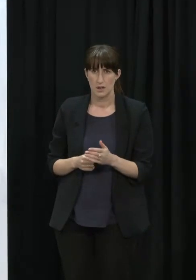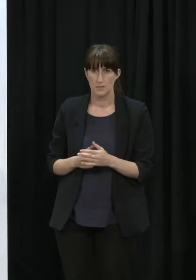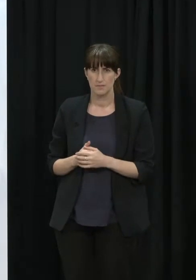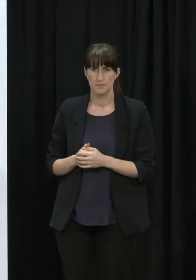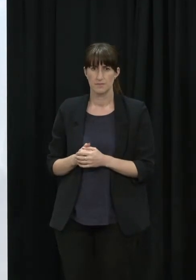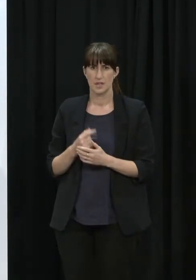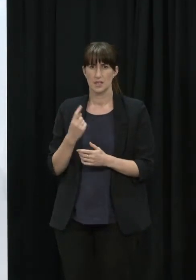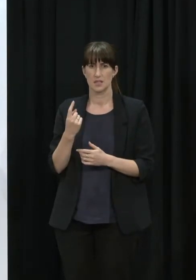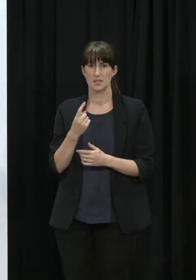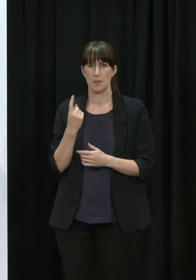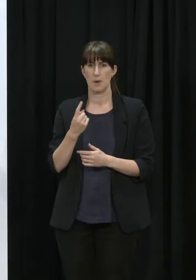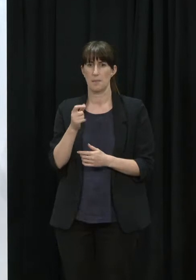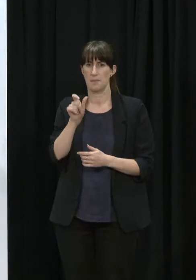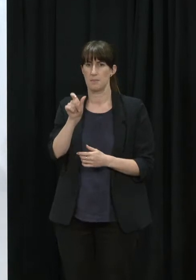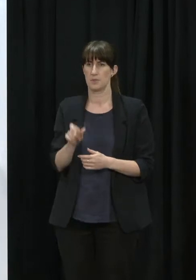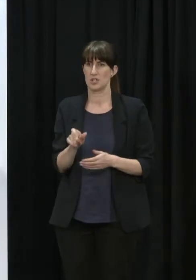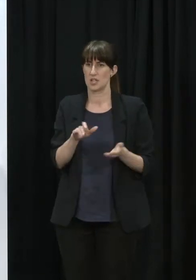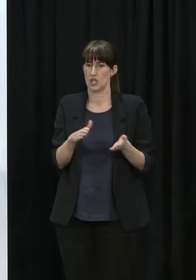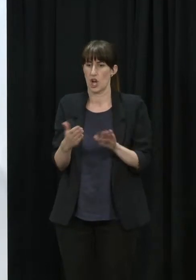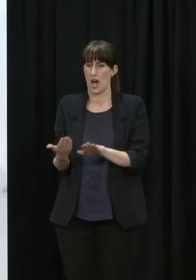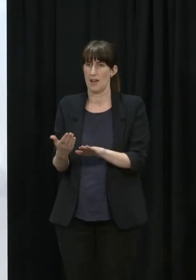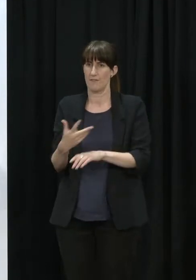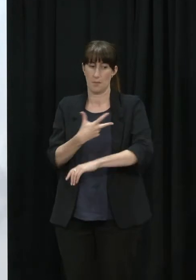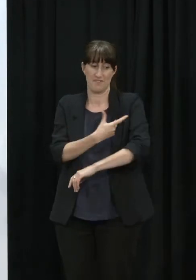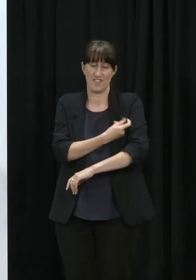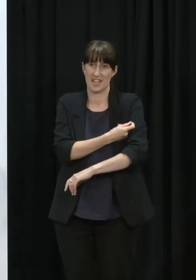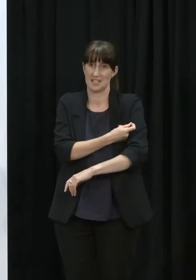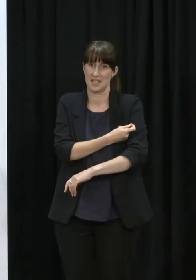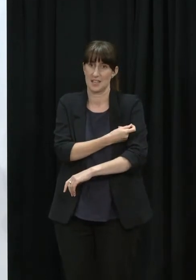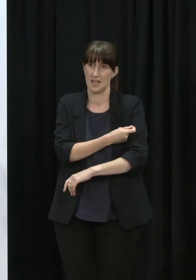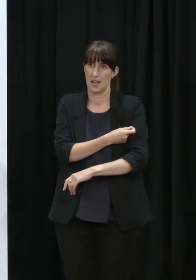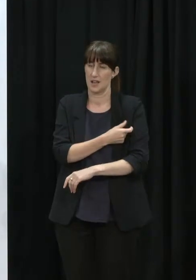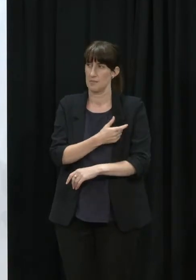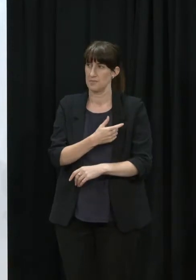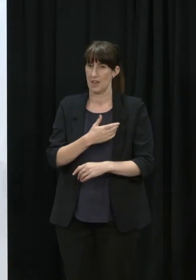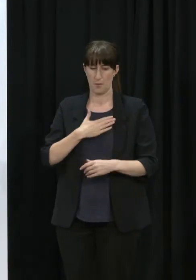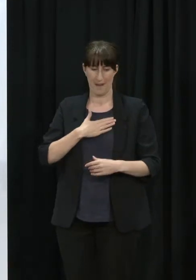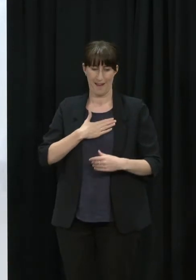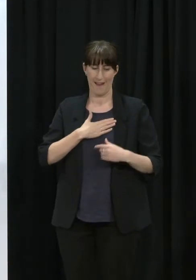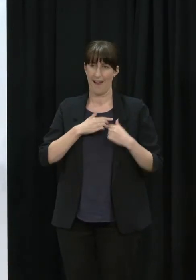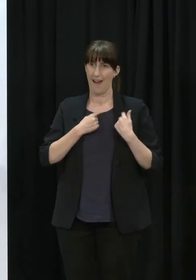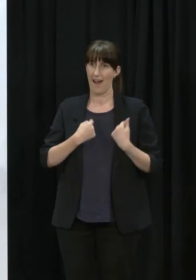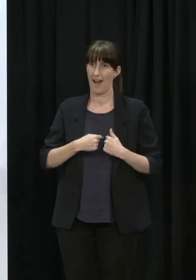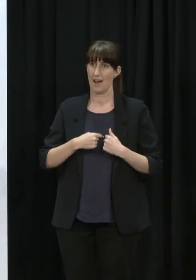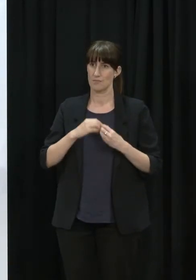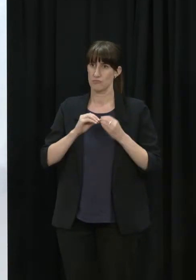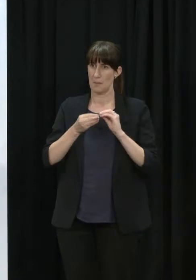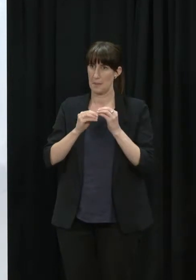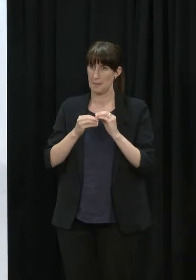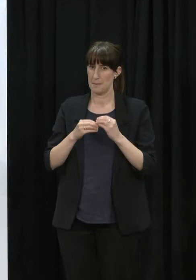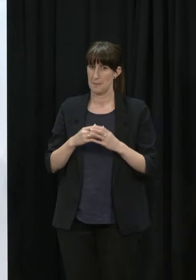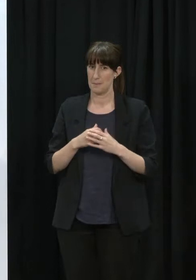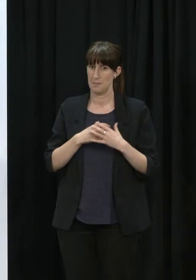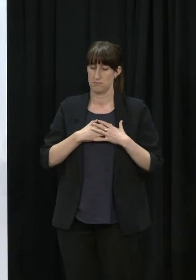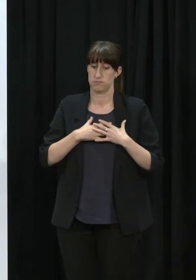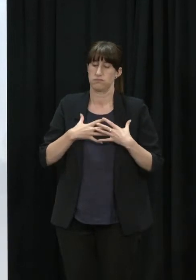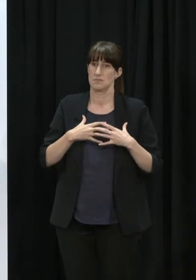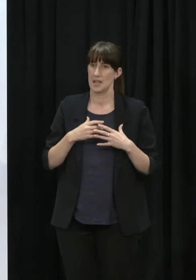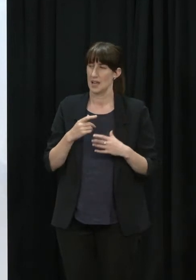Kare au e whakatau engari kare au e whakahaere i tenei